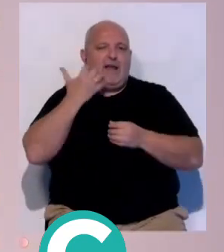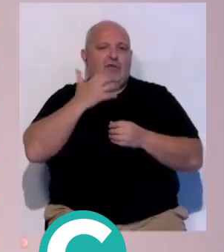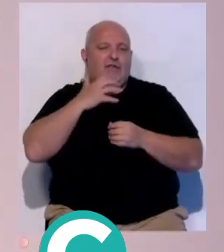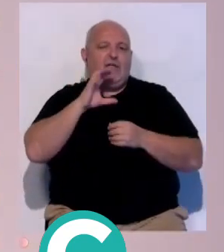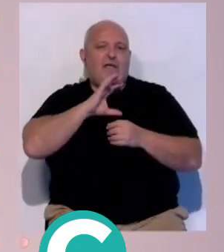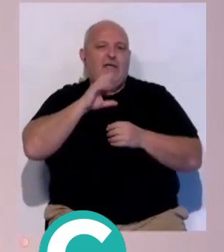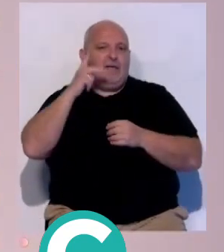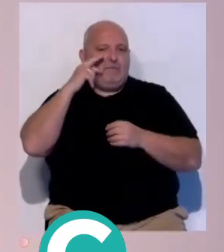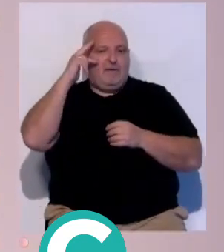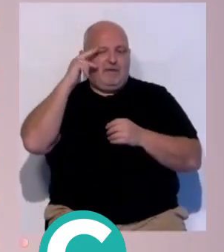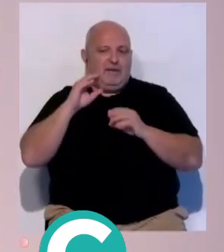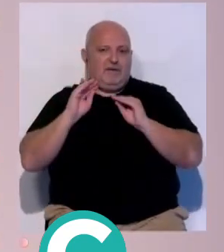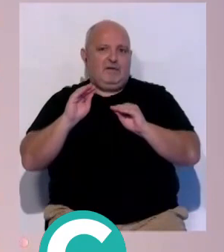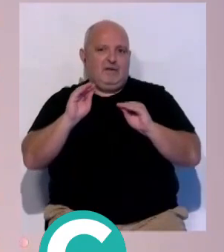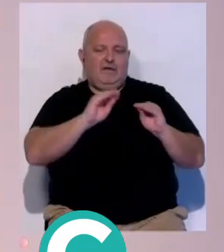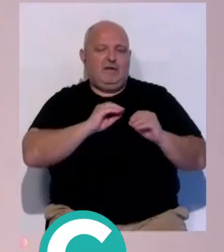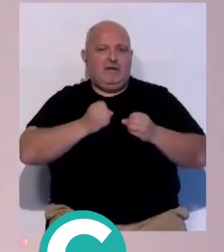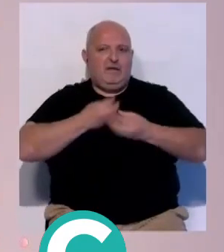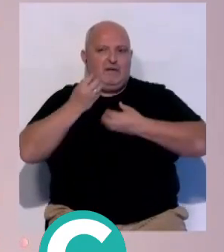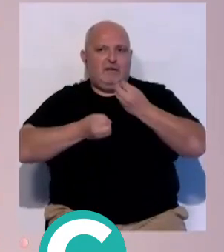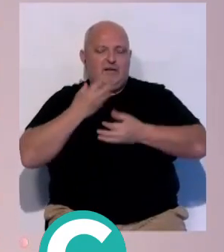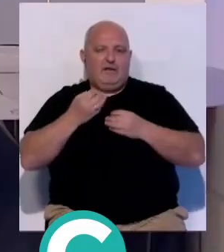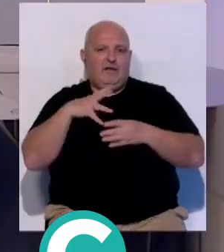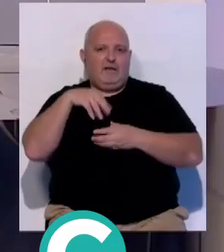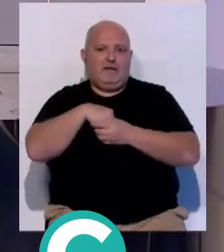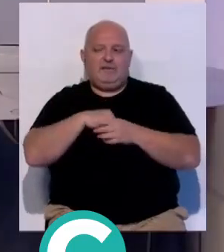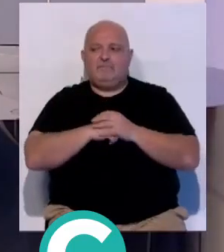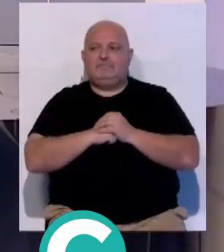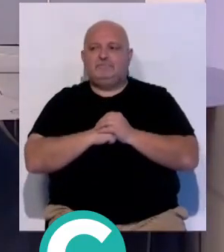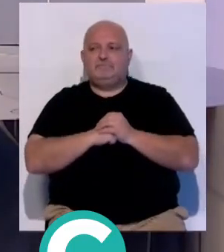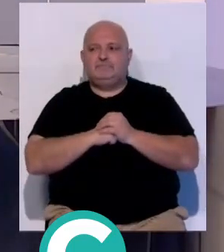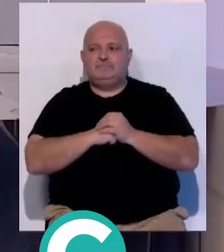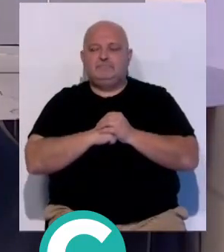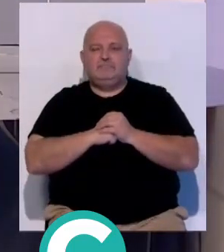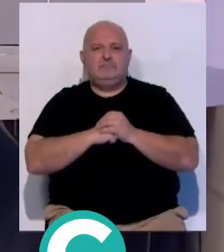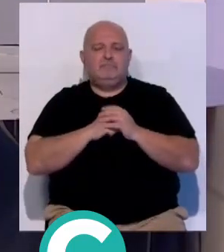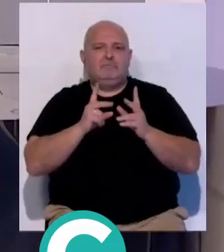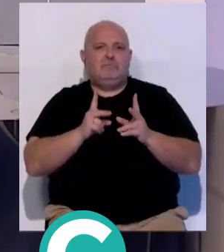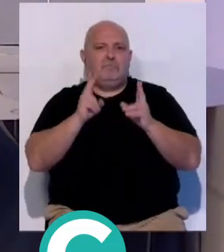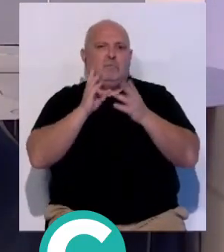la experiencia que nos han relatado a los que estábamos ahí asistiendo vemos una parte no un